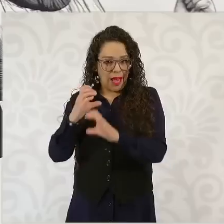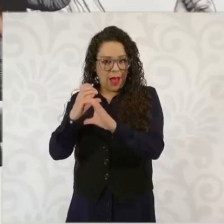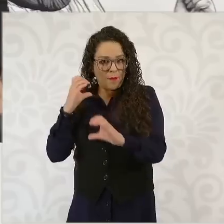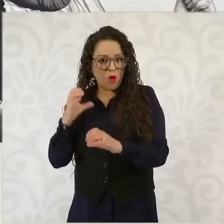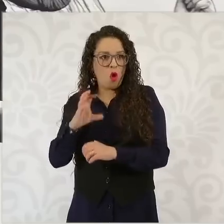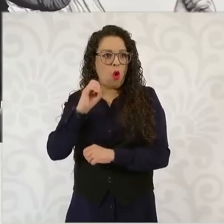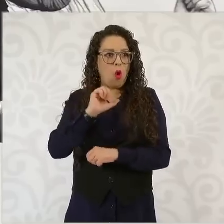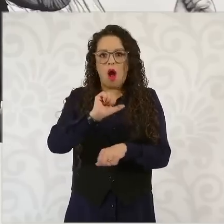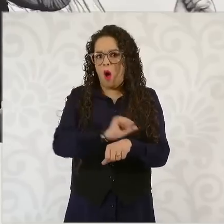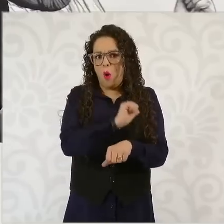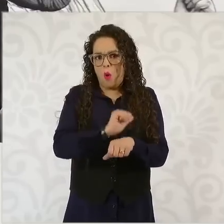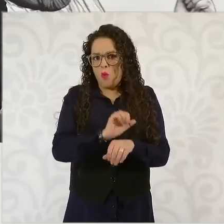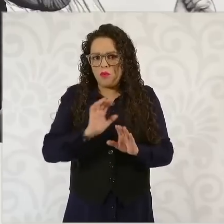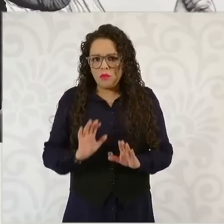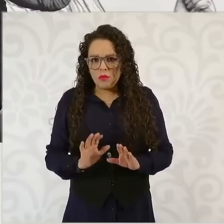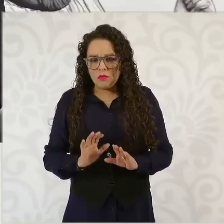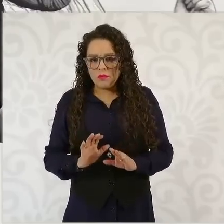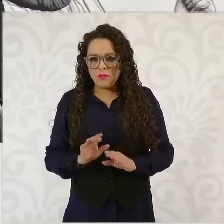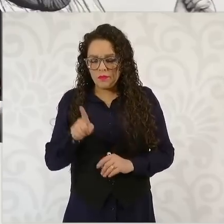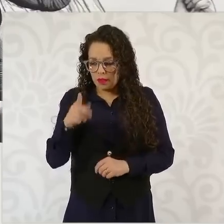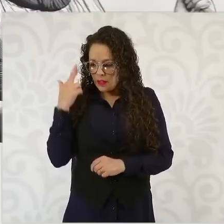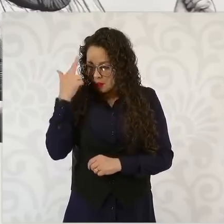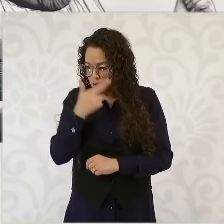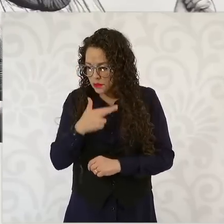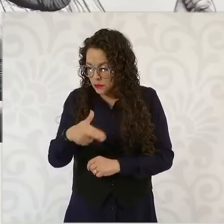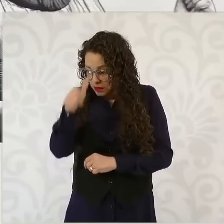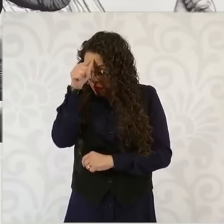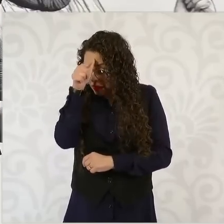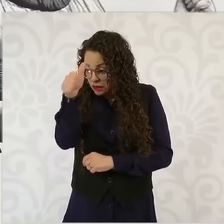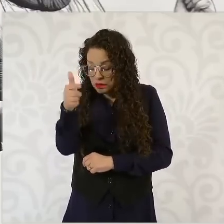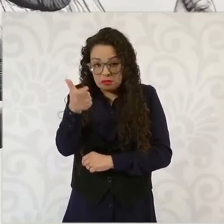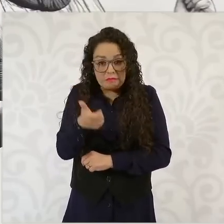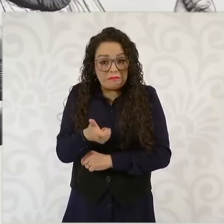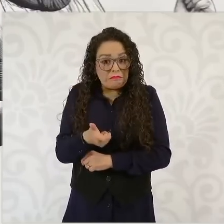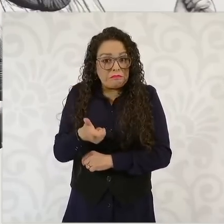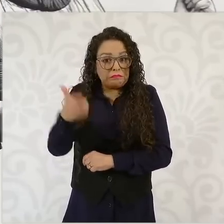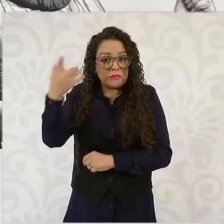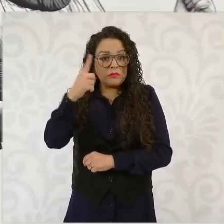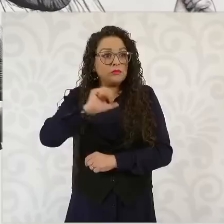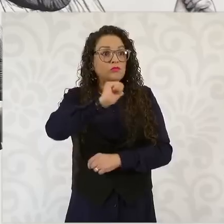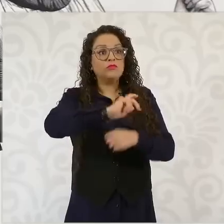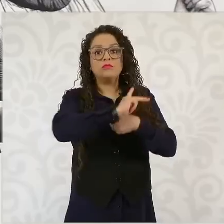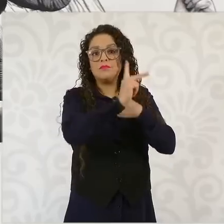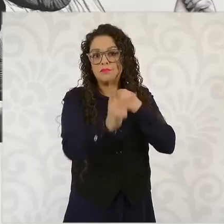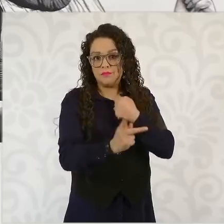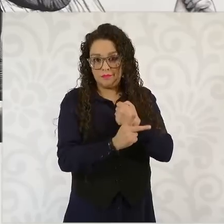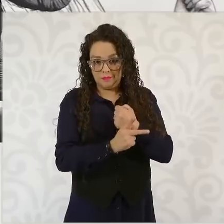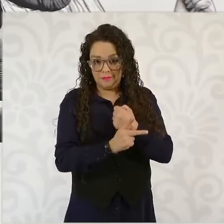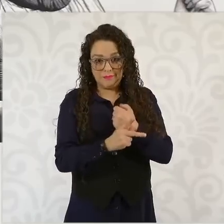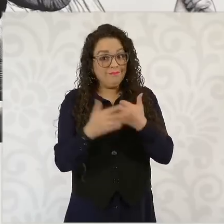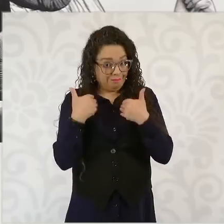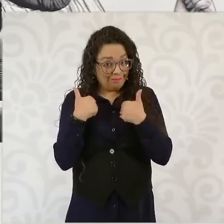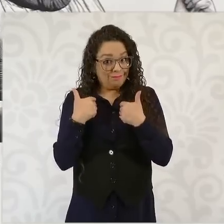va a subir el precio Ahora va a ser más caro que en otros países del mundo ese es el efecto que va